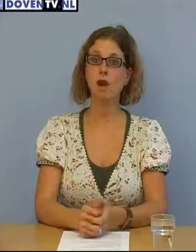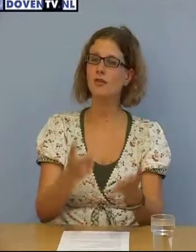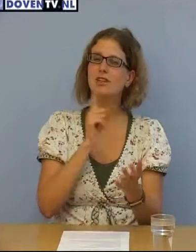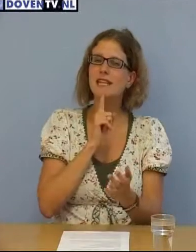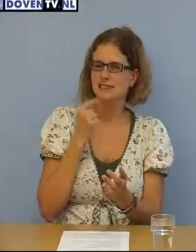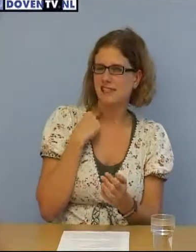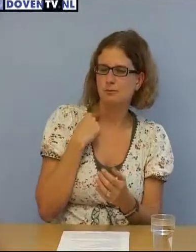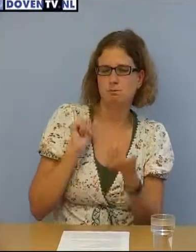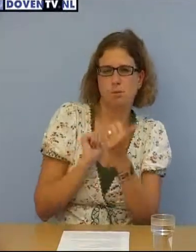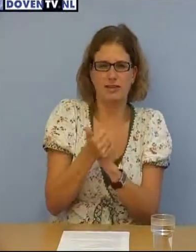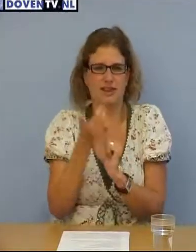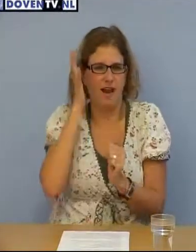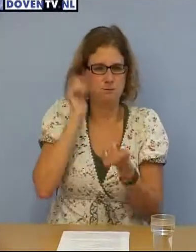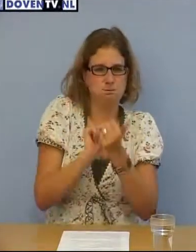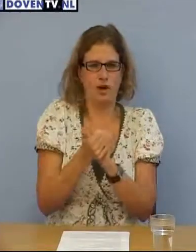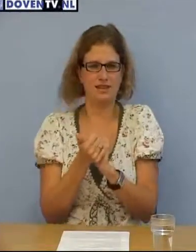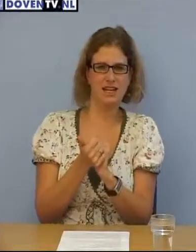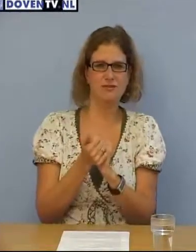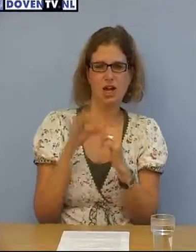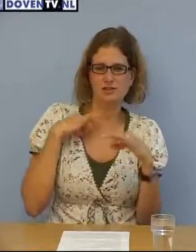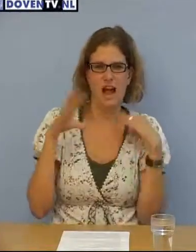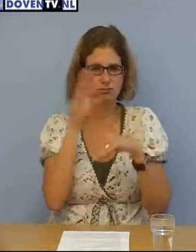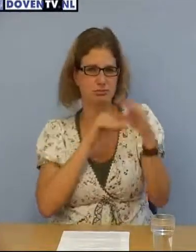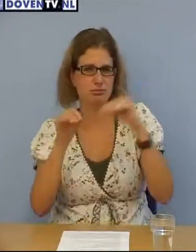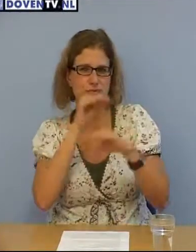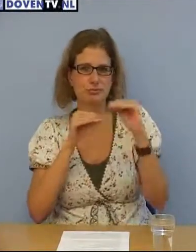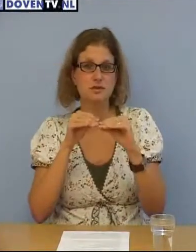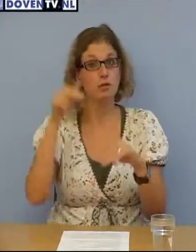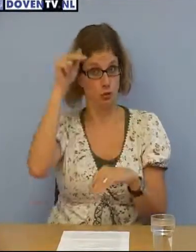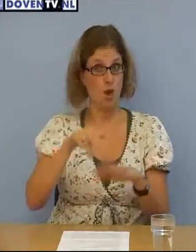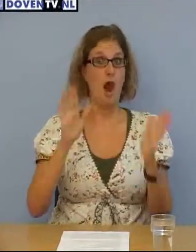Wie zin heeft om even lekker sportief bezig te zijn en gezellig te babbelen,